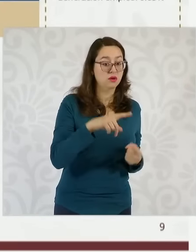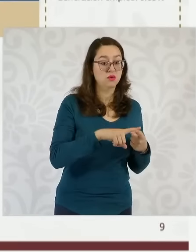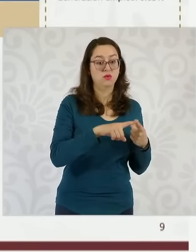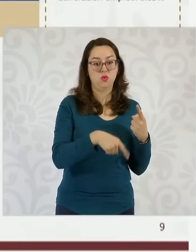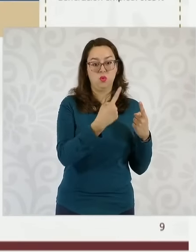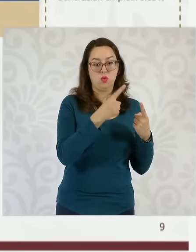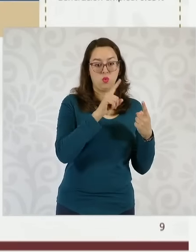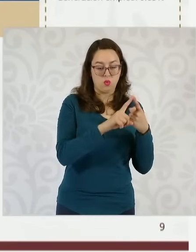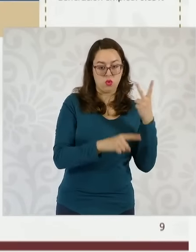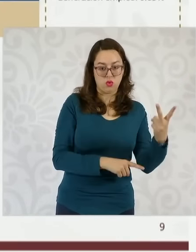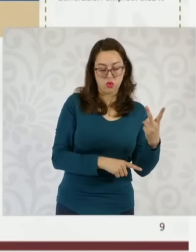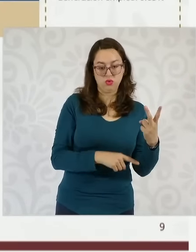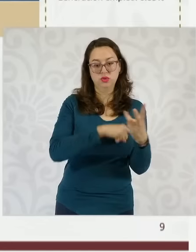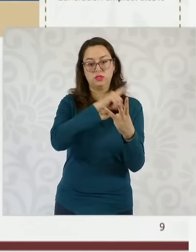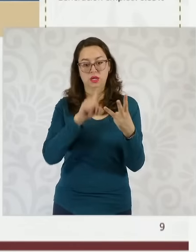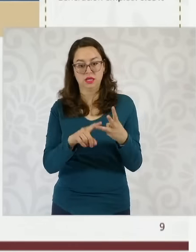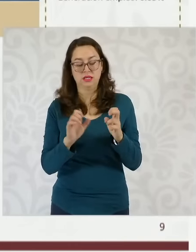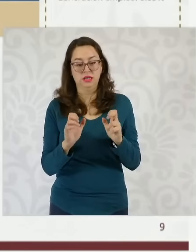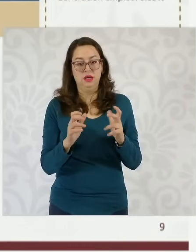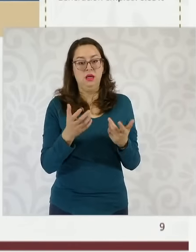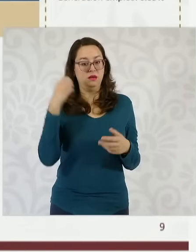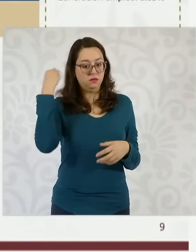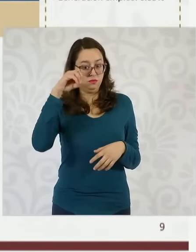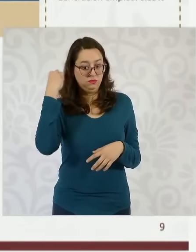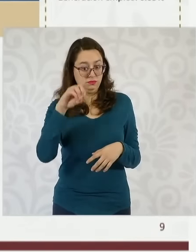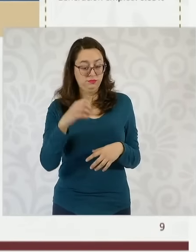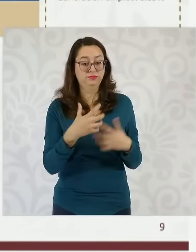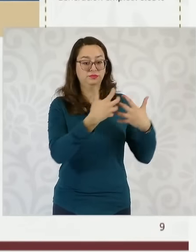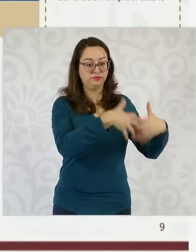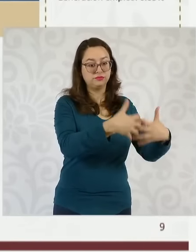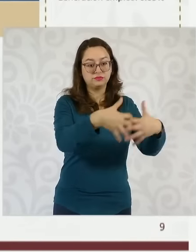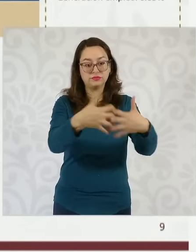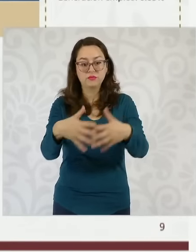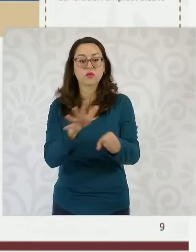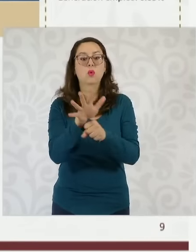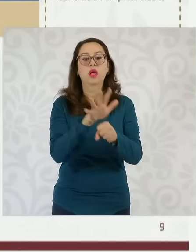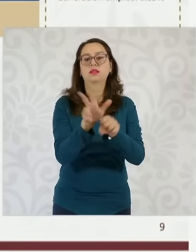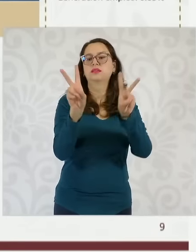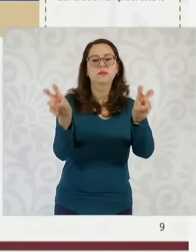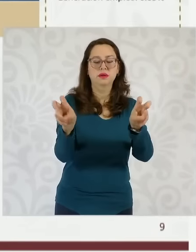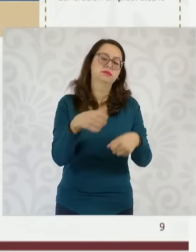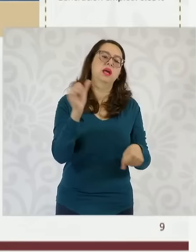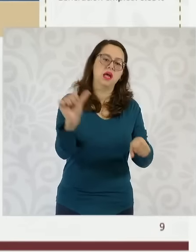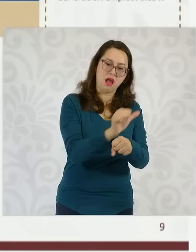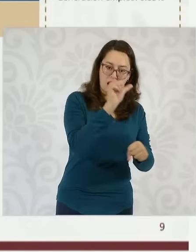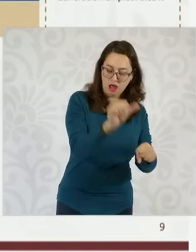Salina Cruz tienen vocaciones industriales de distribución de vehículos y autopartes estos